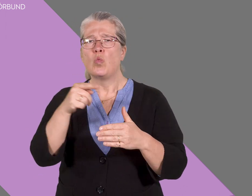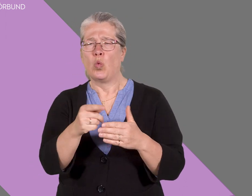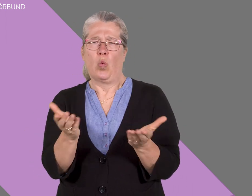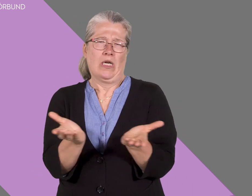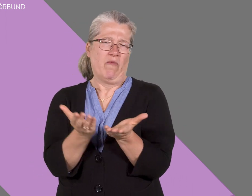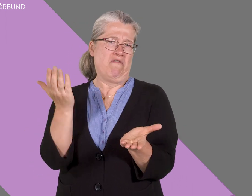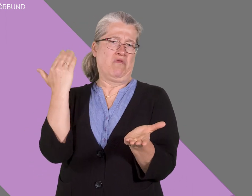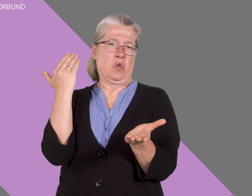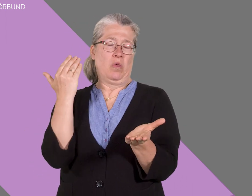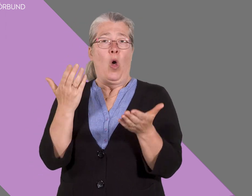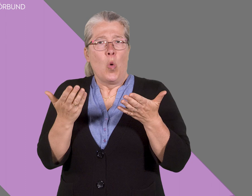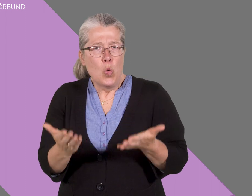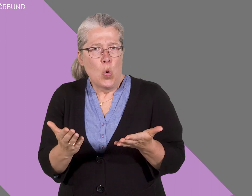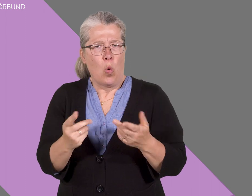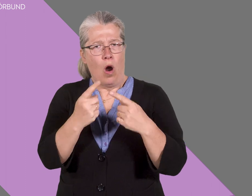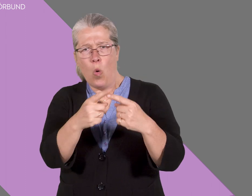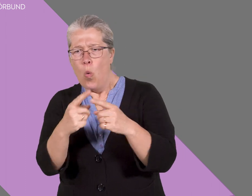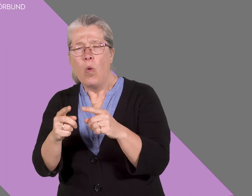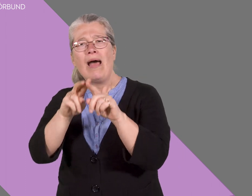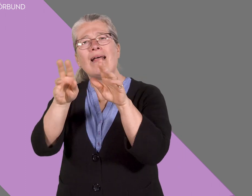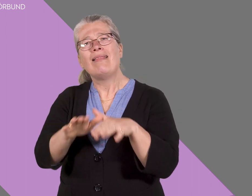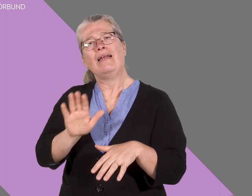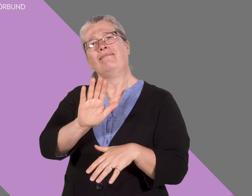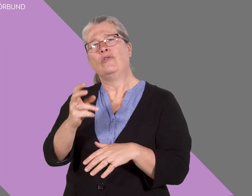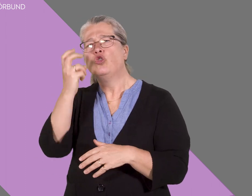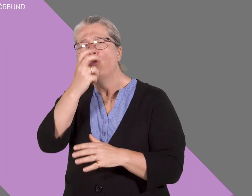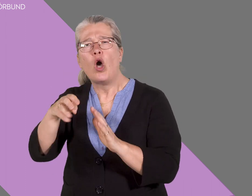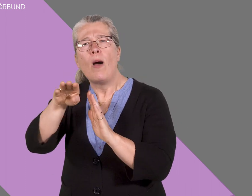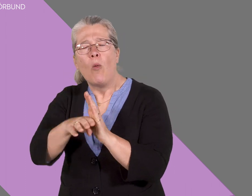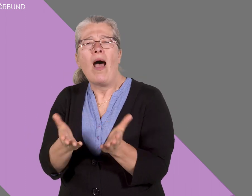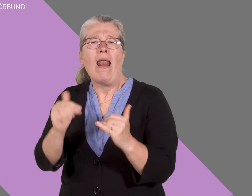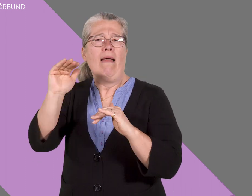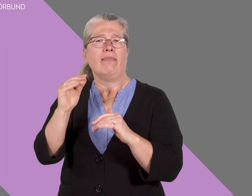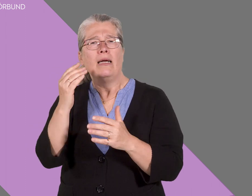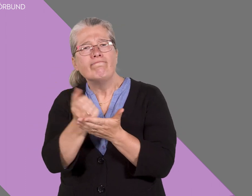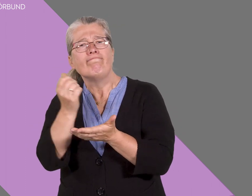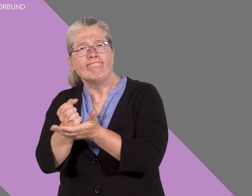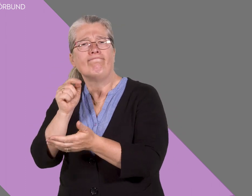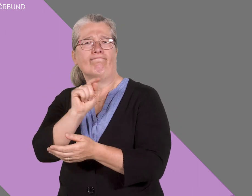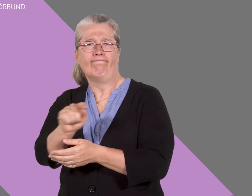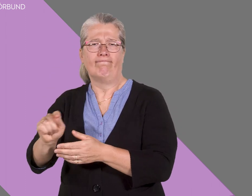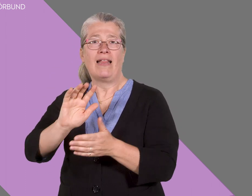och att sökmotorerna nu hittar det teckenspråkiga innehållet -